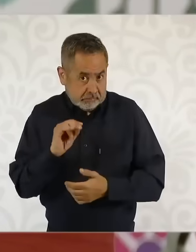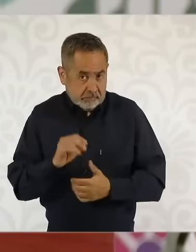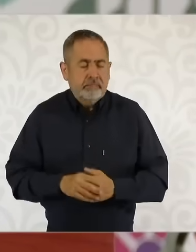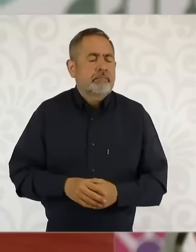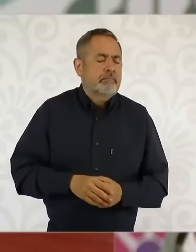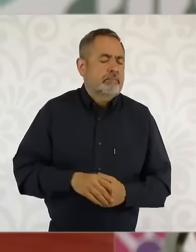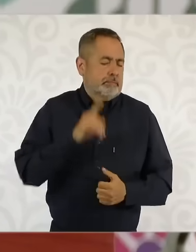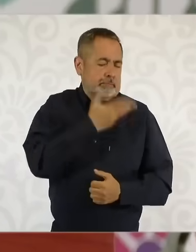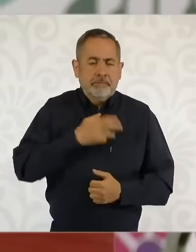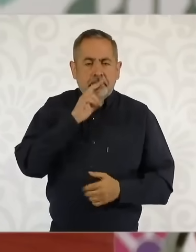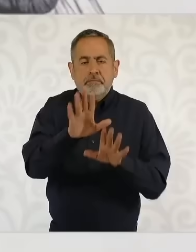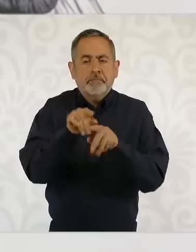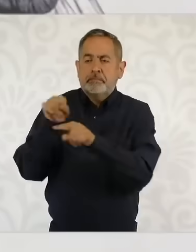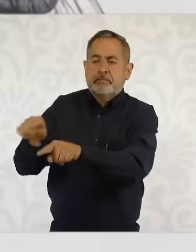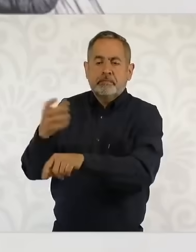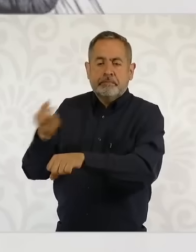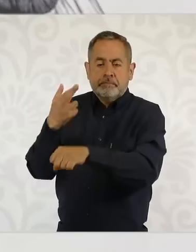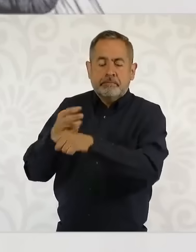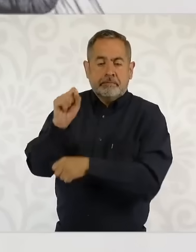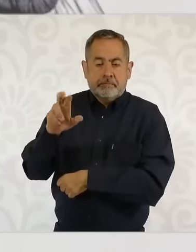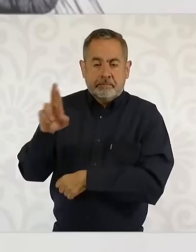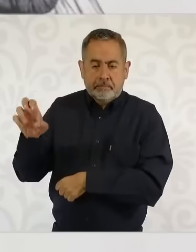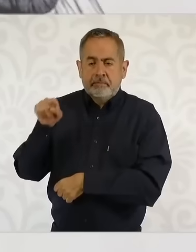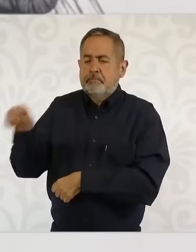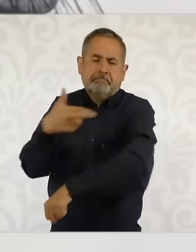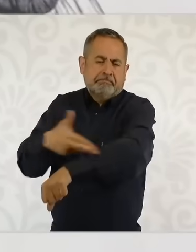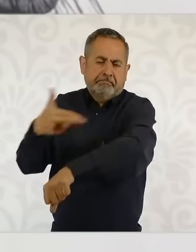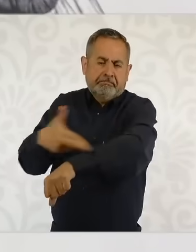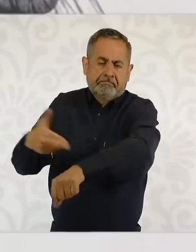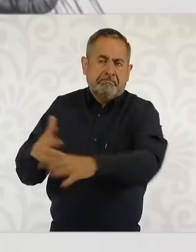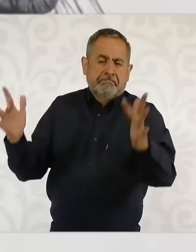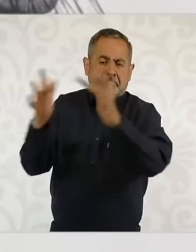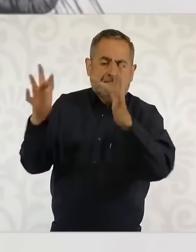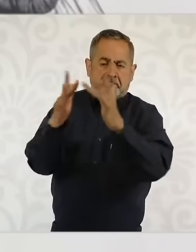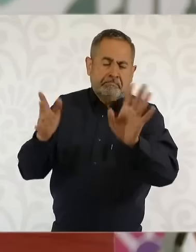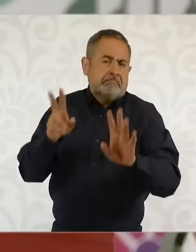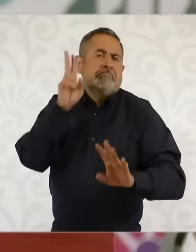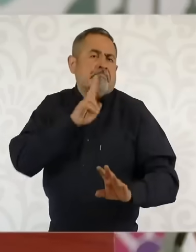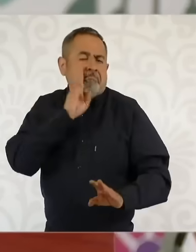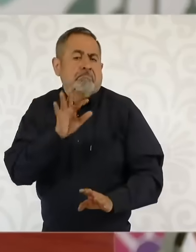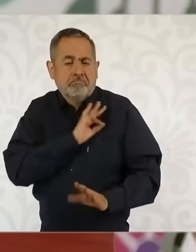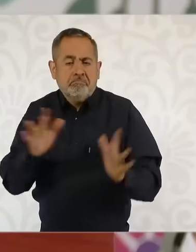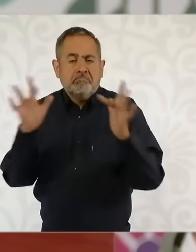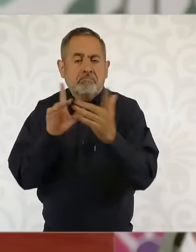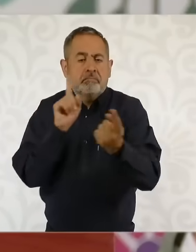a tener es muy probable que sí nos reunamos con el presidente Trump Son las reuniones son el martes